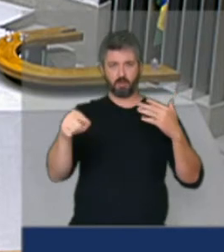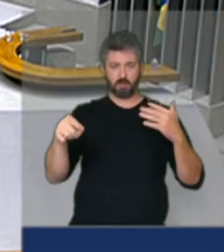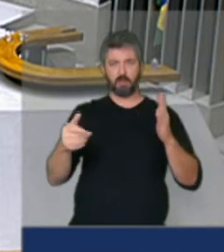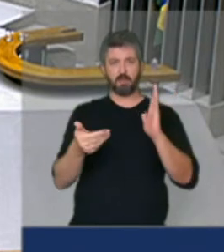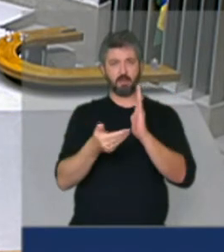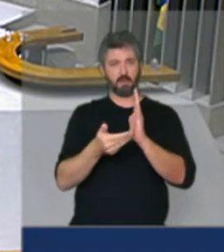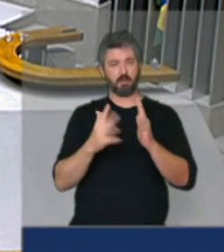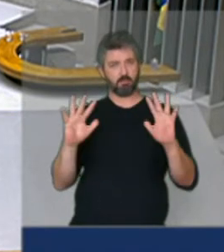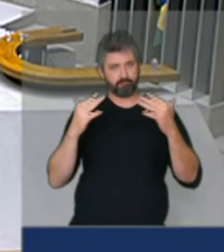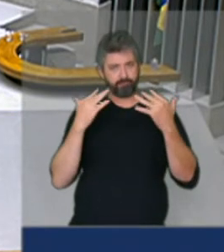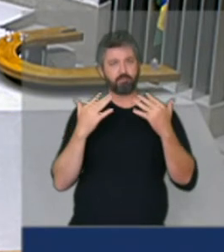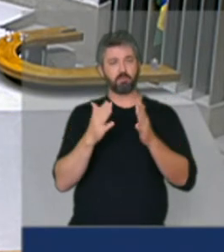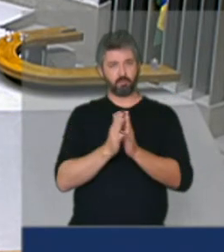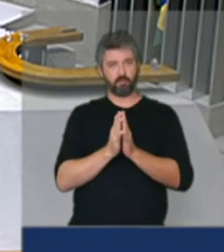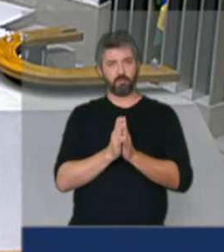DESSA CASA PARA A RESPONSABILIDADE DA CÂMARA